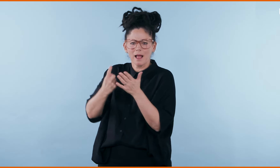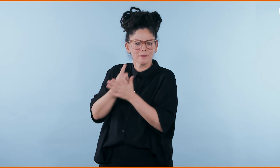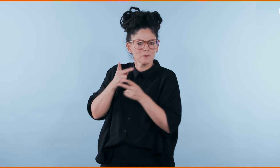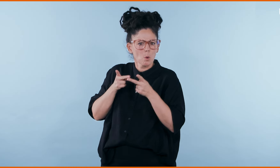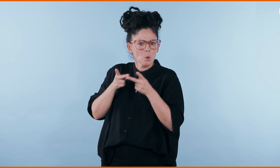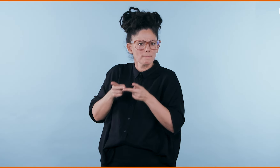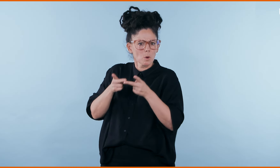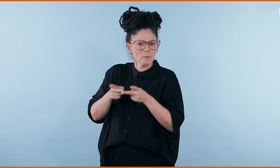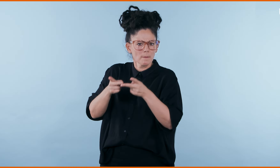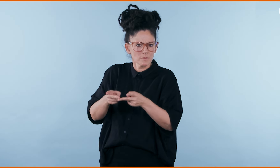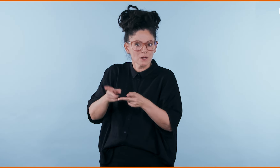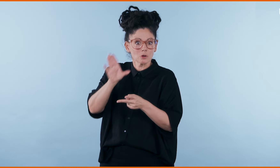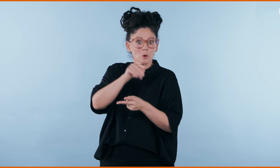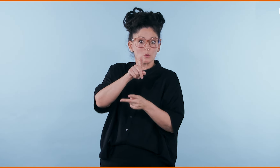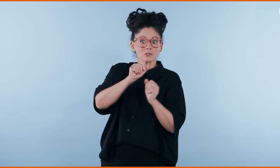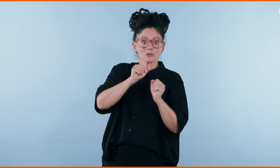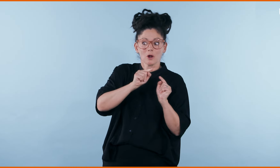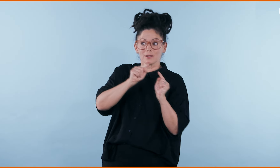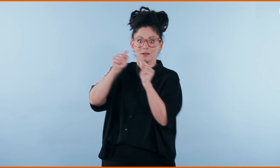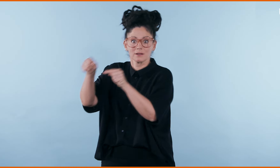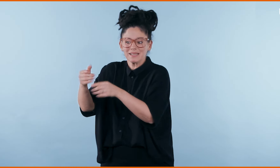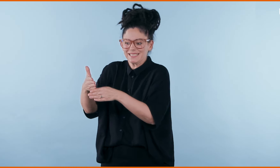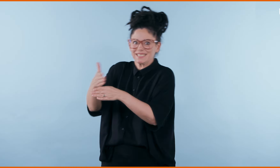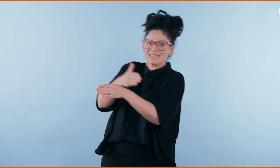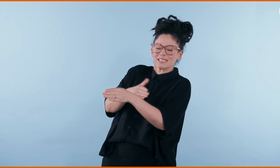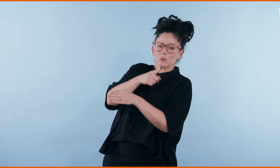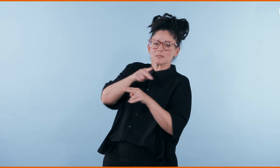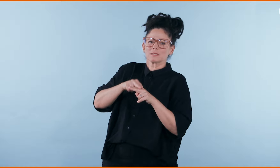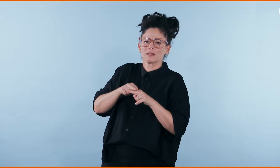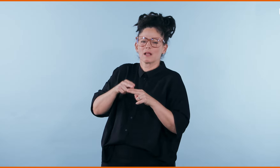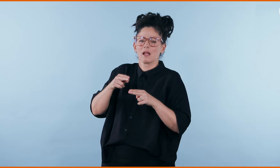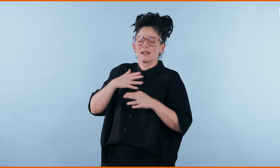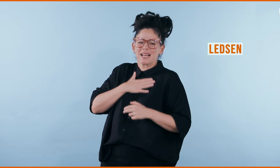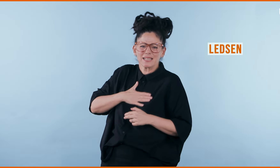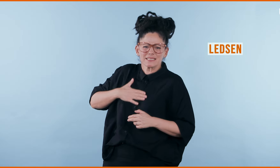Man känner att det händer upprepade gånger. Innan jag ska dit känner jag mig-